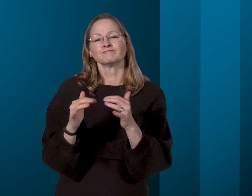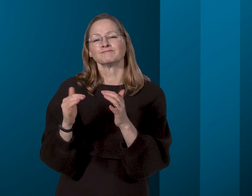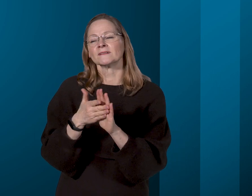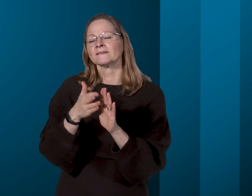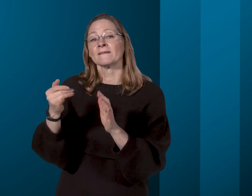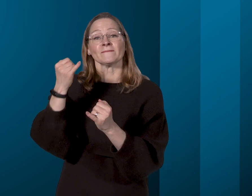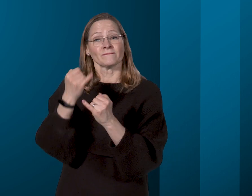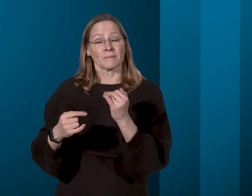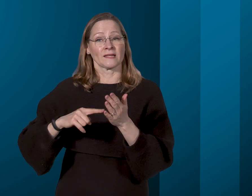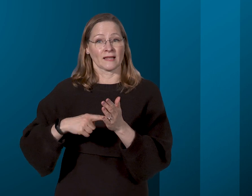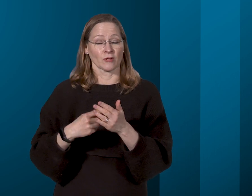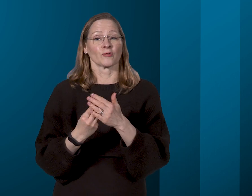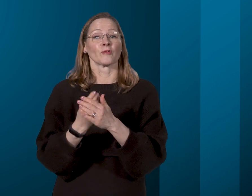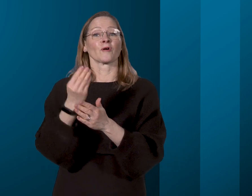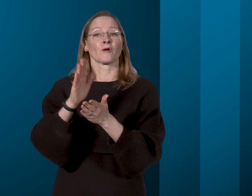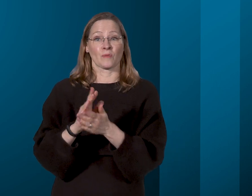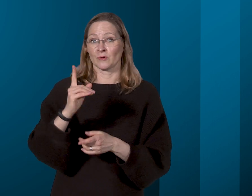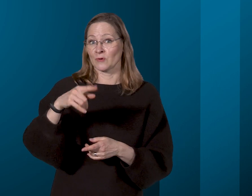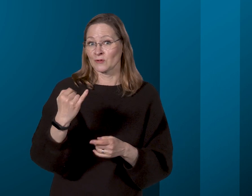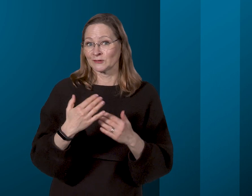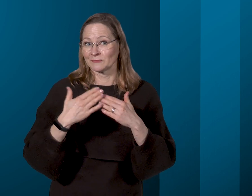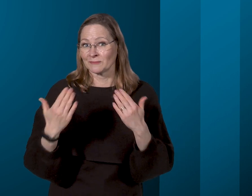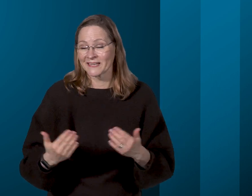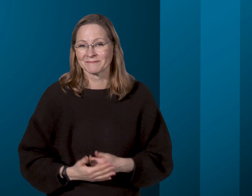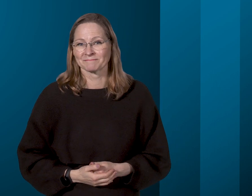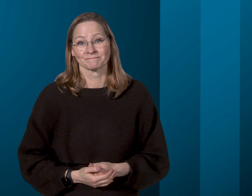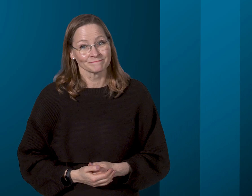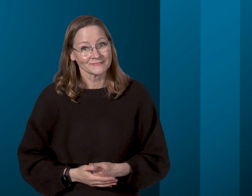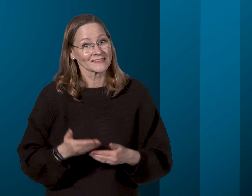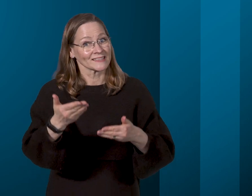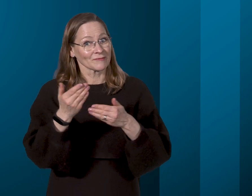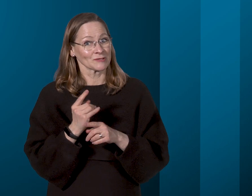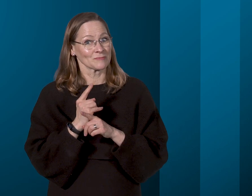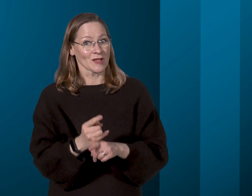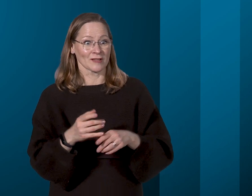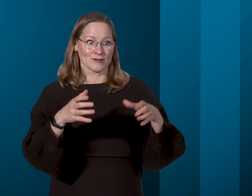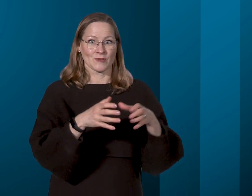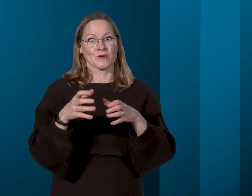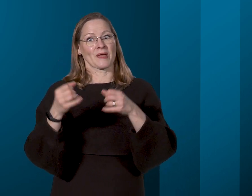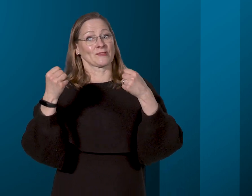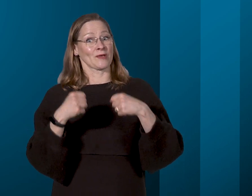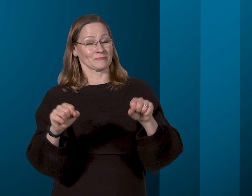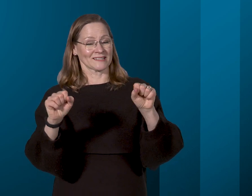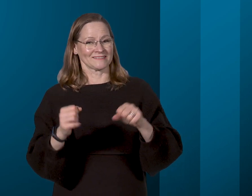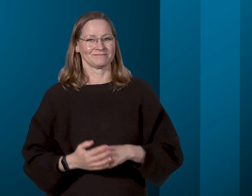ja viimeisen kerran 16.5. Tervetuloa mukaan ryhmätoimintaan!